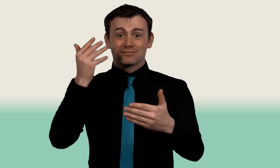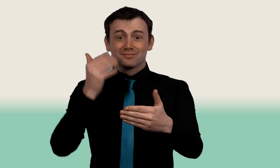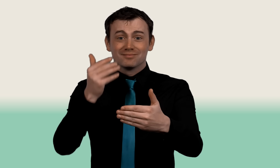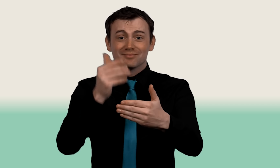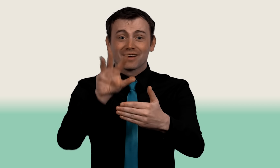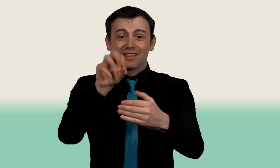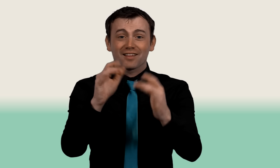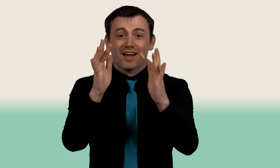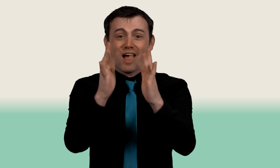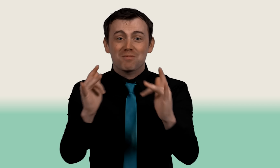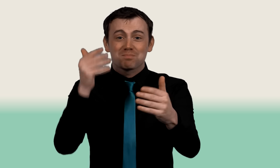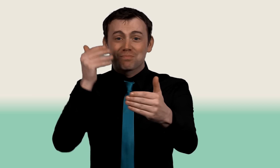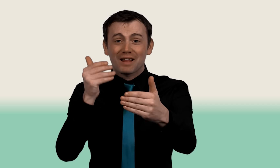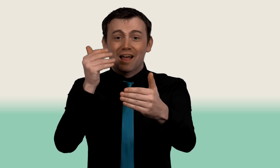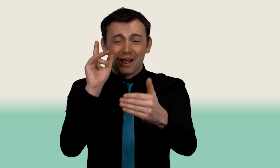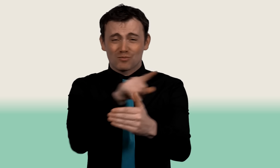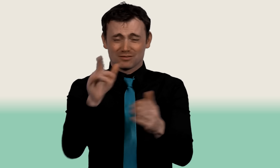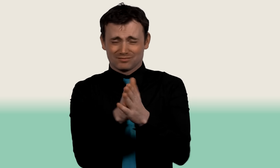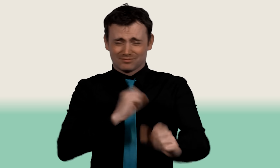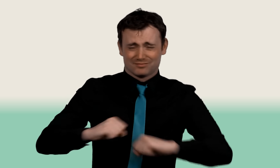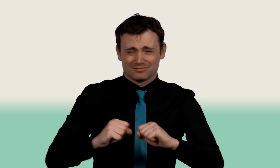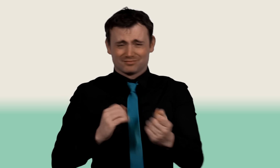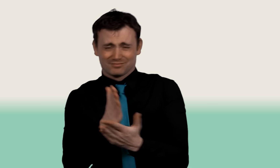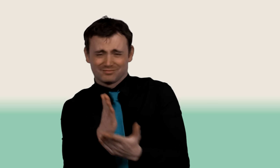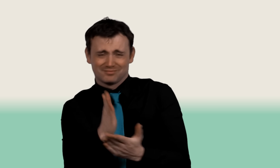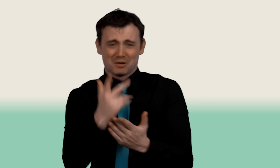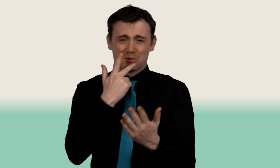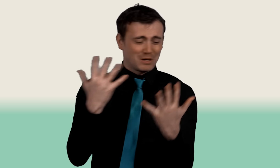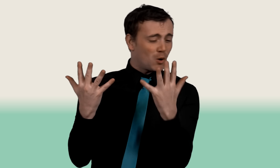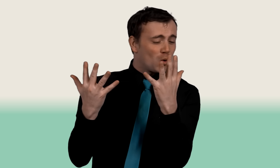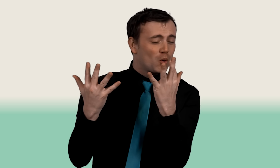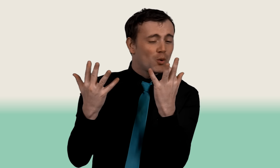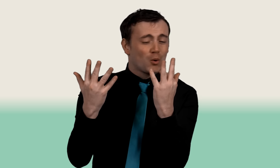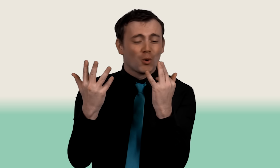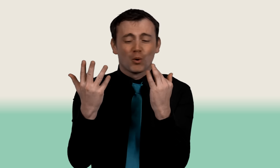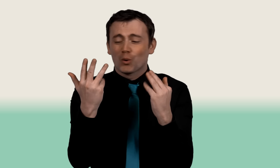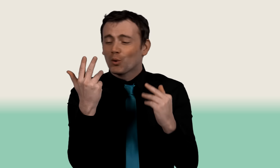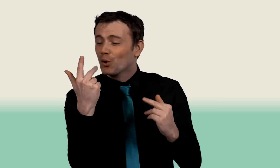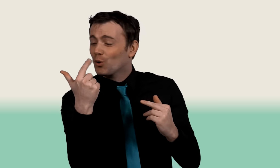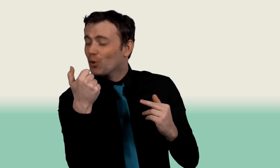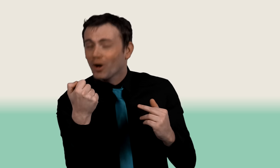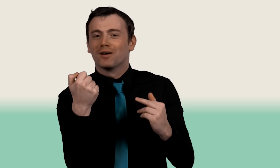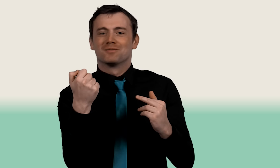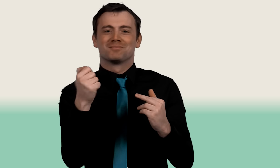In afwachting van 30 april, allen in actie om al de tien uitdagingen te doen slagen. We moeten proberen om alle tien de kaarsen, één voor één uit te blazen.